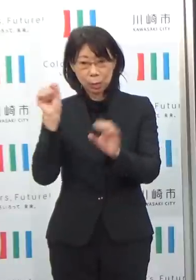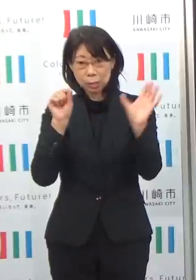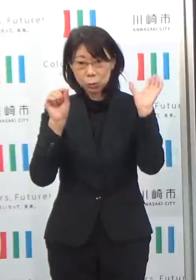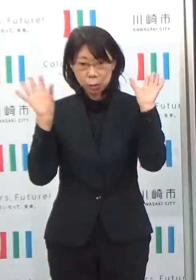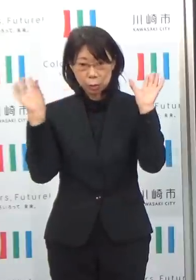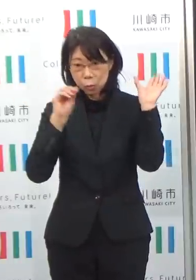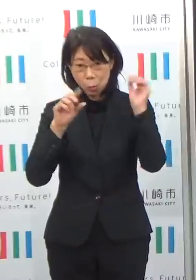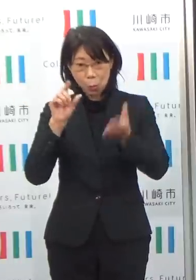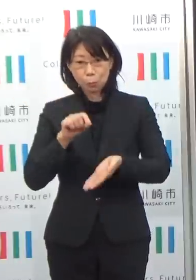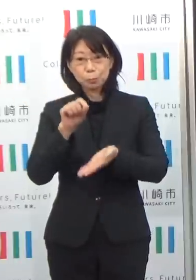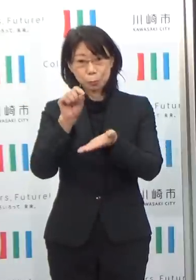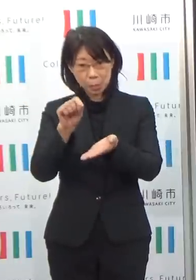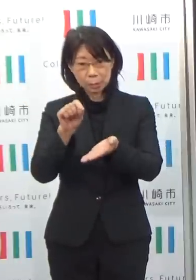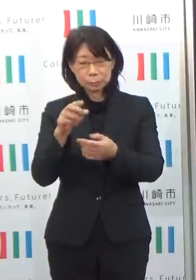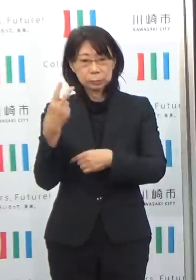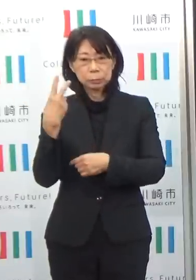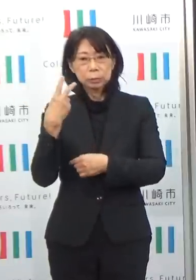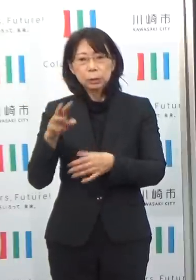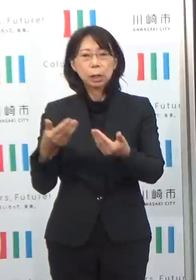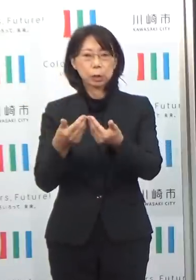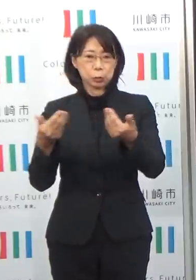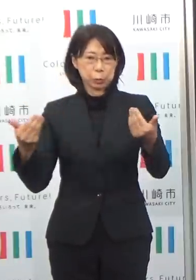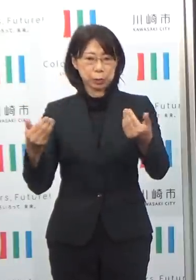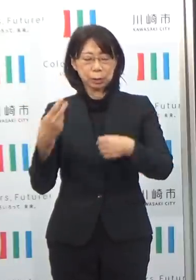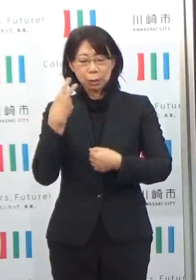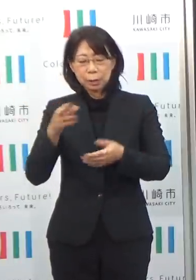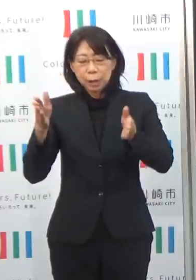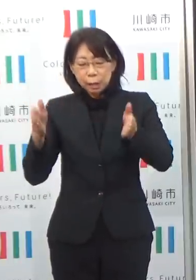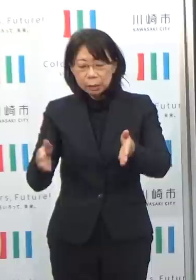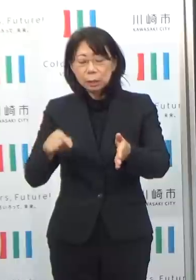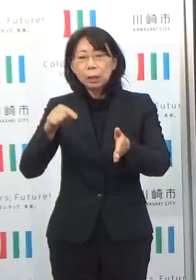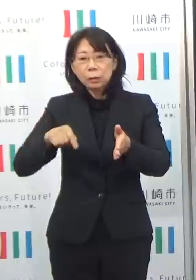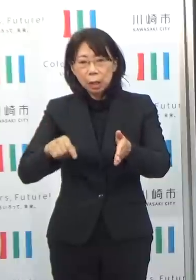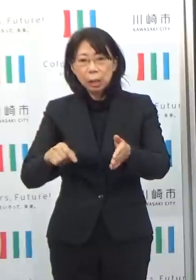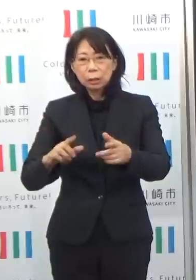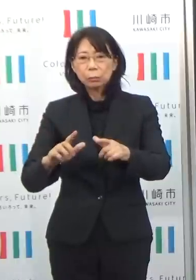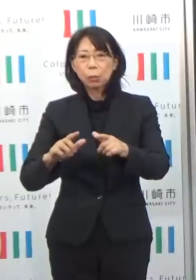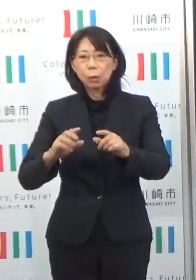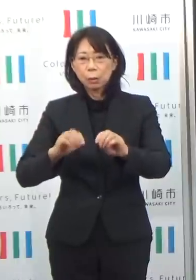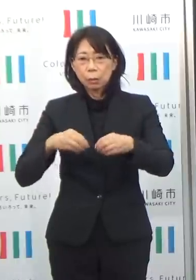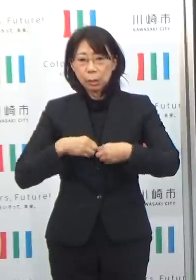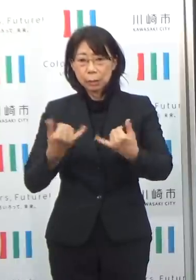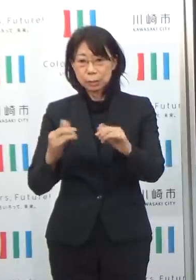この2か月の間にも非常に感染拡大が続いて今高止まっている